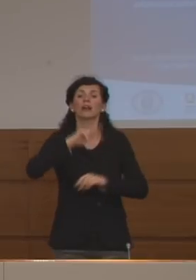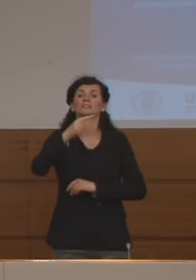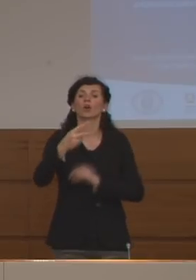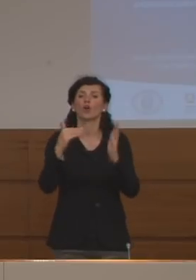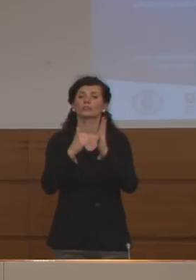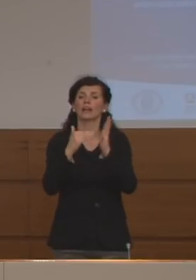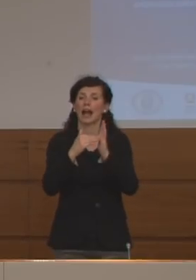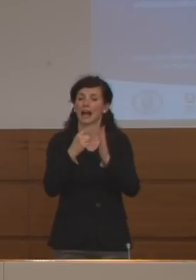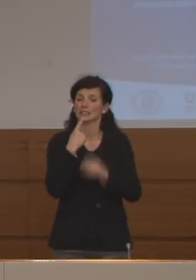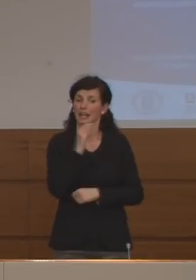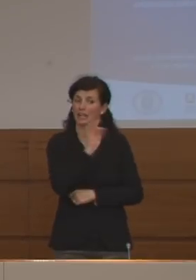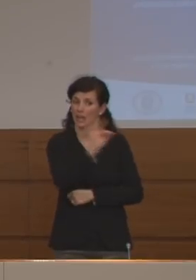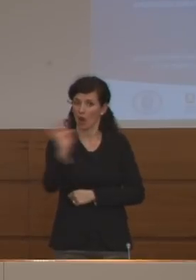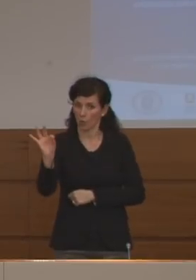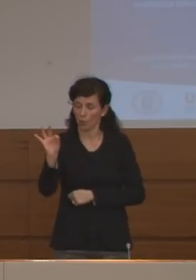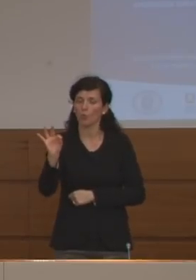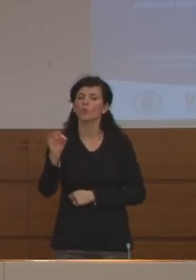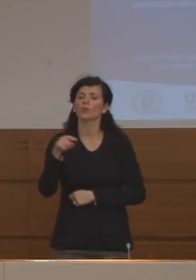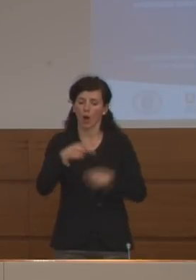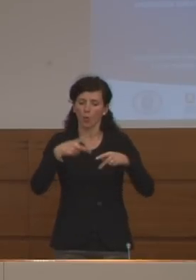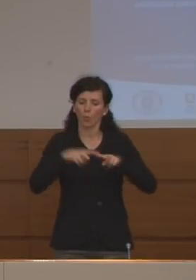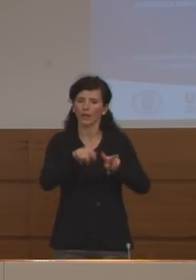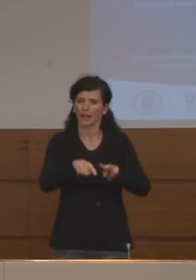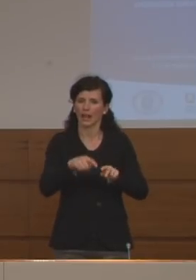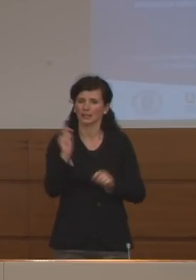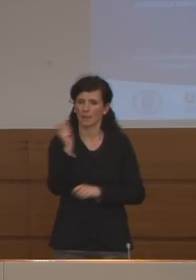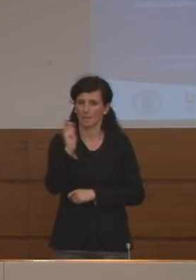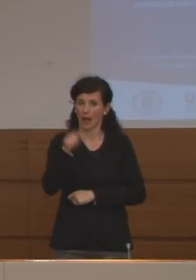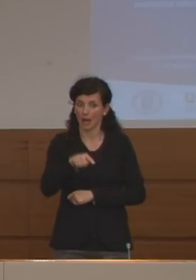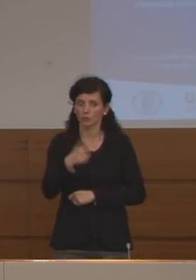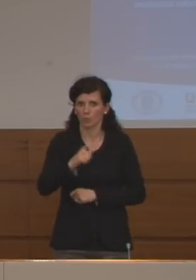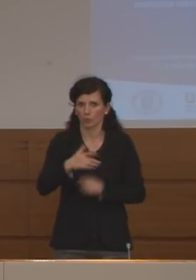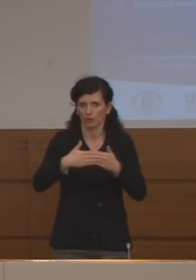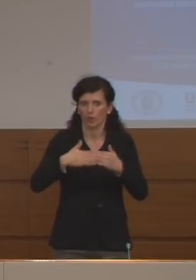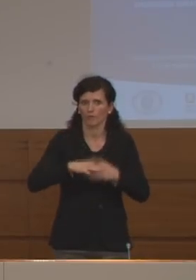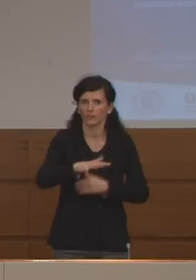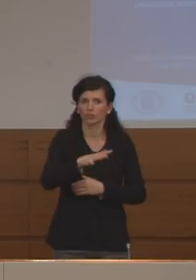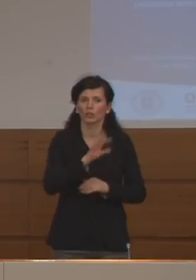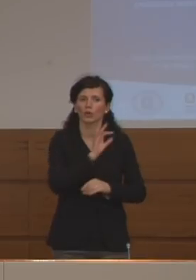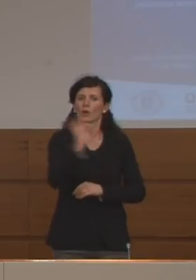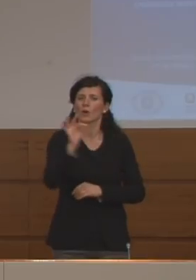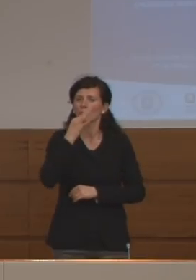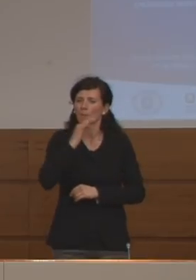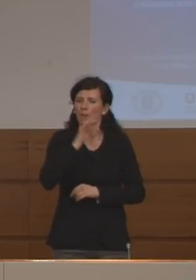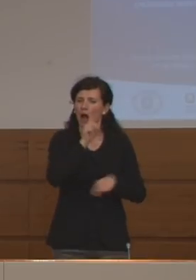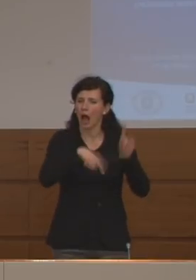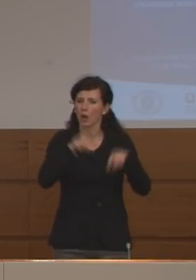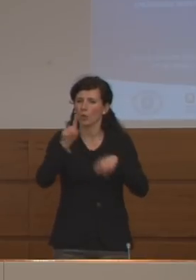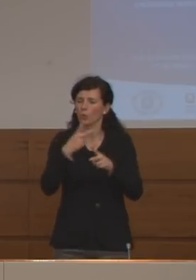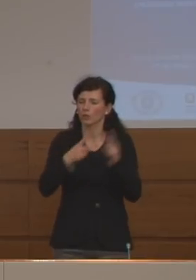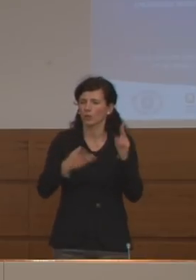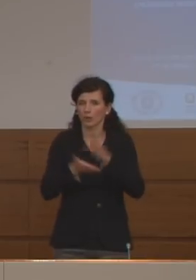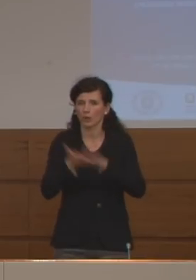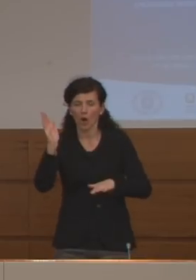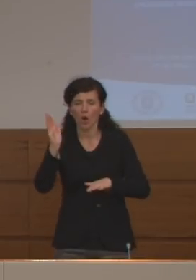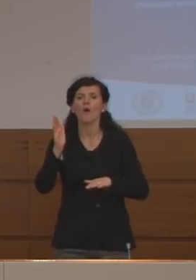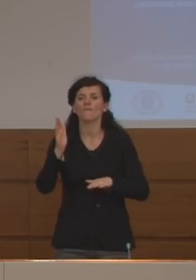Che tipo di verifiche saranno disposte ora che si avvicina la Pasqua, come diceva prima? E qual è il rischio se ci fosse un allentamento della disciplina nel